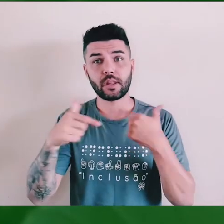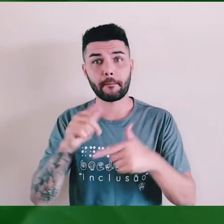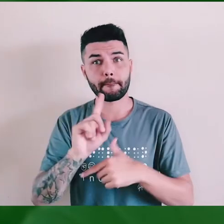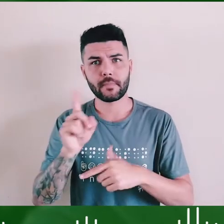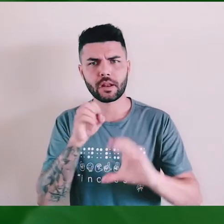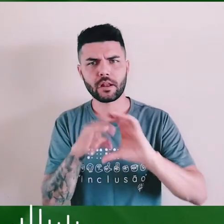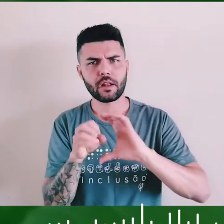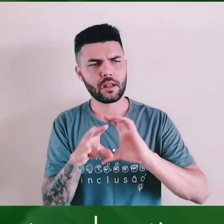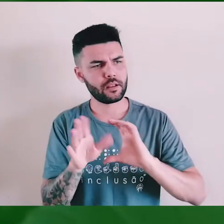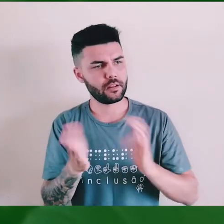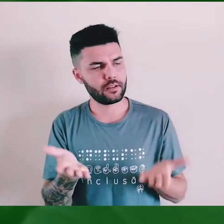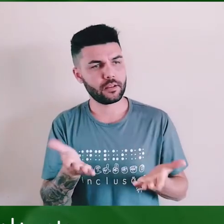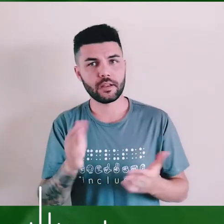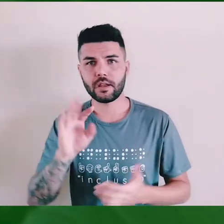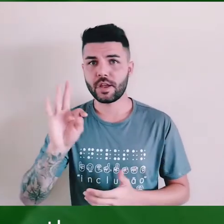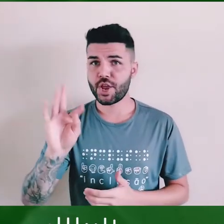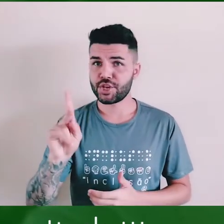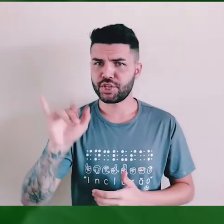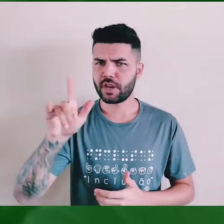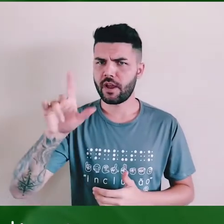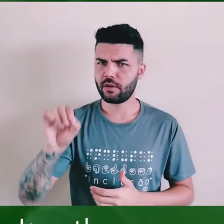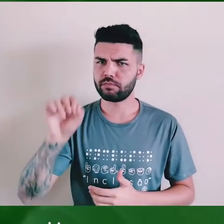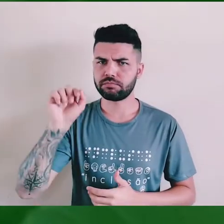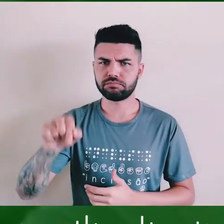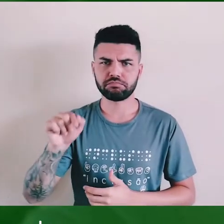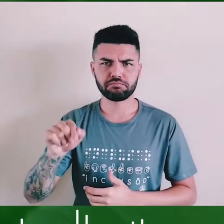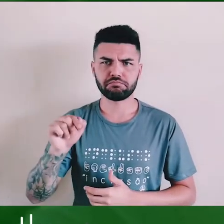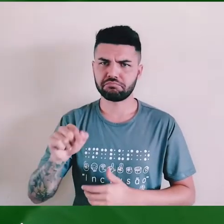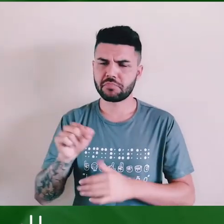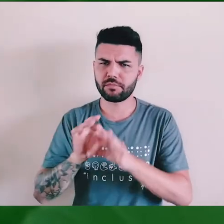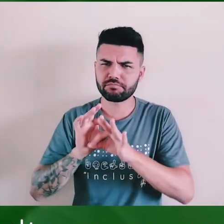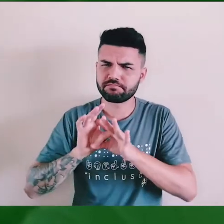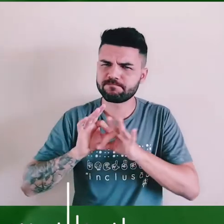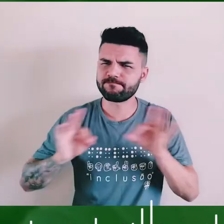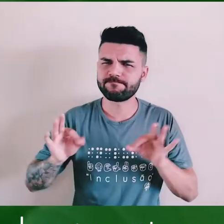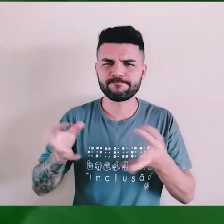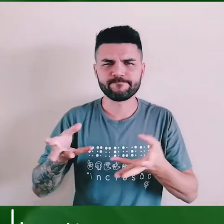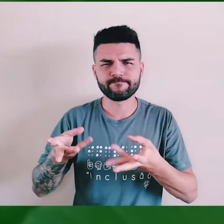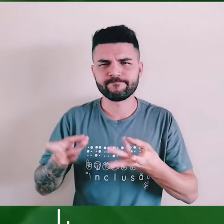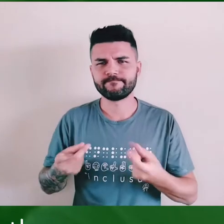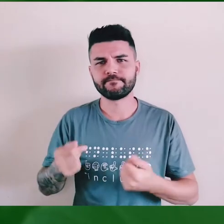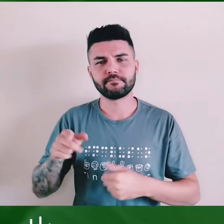dele. O Tiago, ele é genial, ele é o jornalista mais genial que eu conheço. Enquanto editor